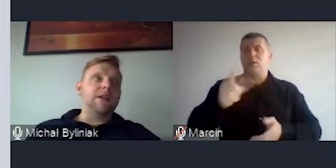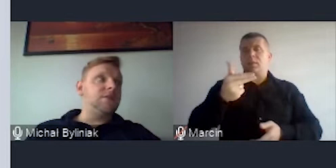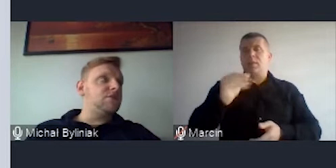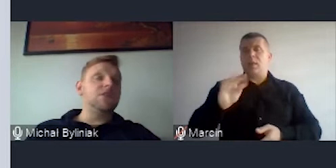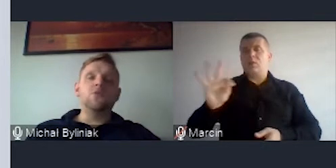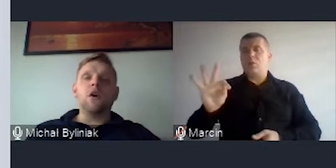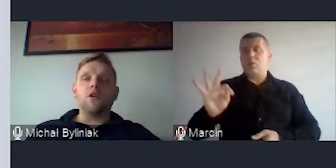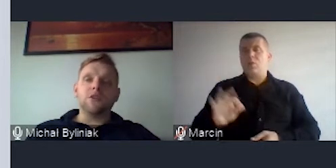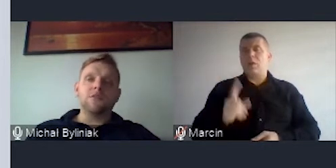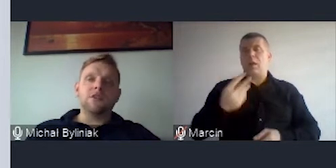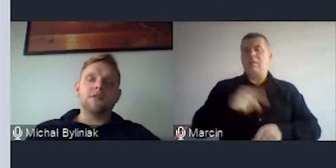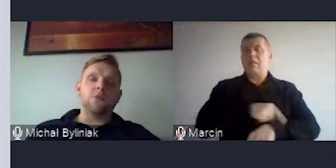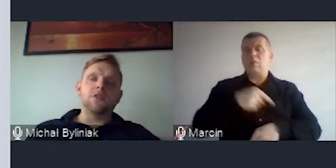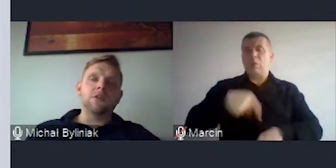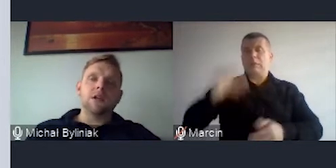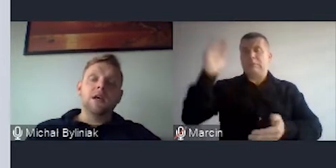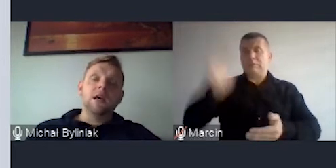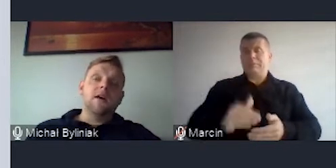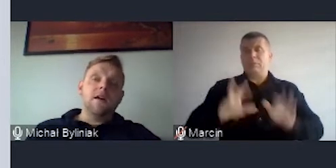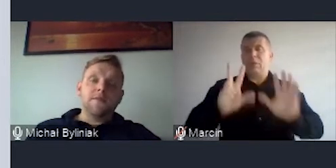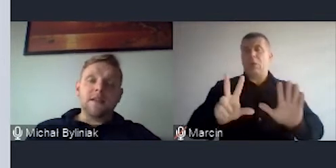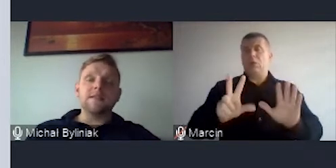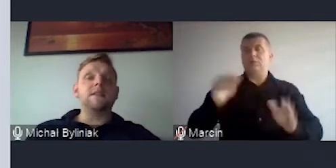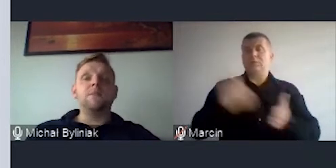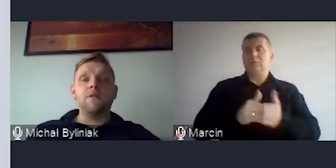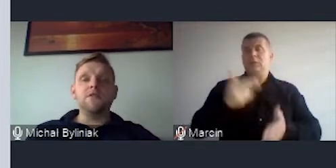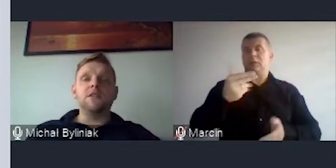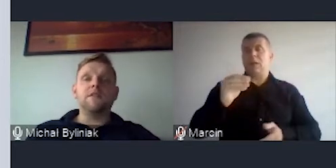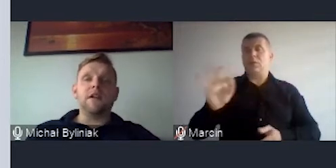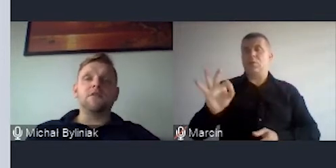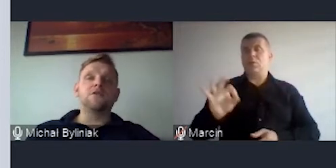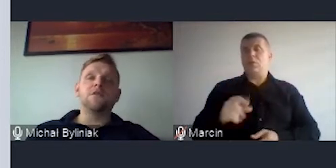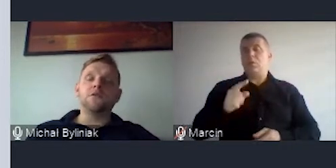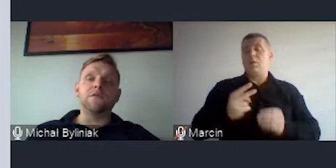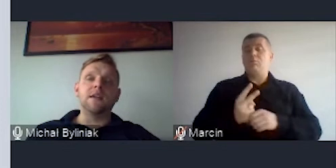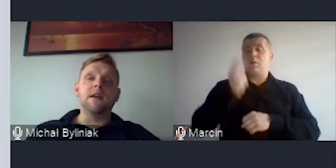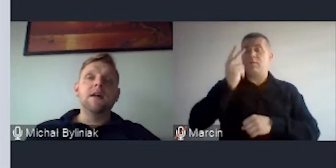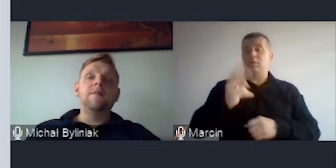natomiast już niedługo 8 000 złotych, transakcje powyżej tych wartości w gotówce,